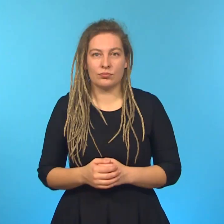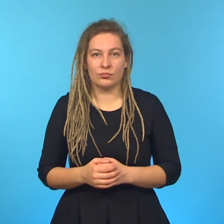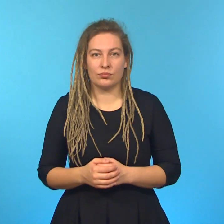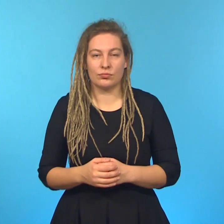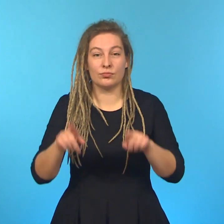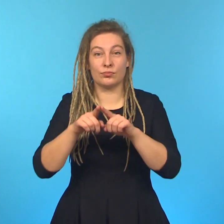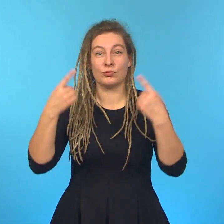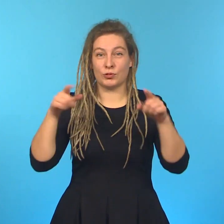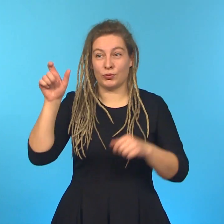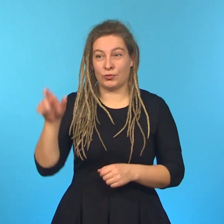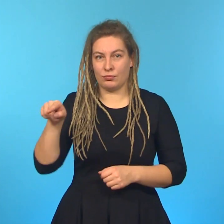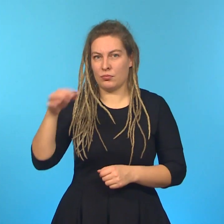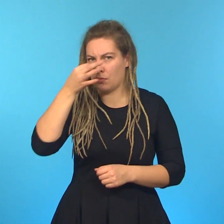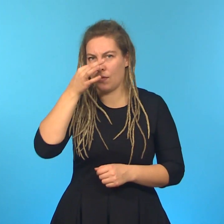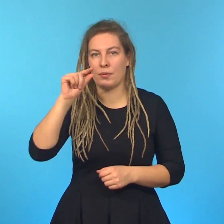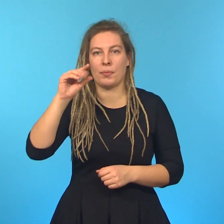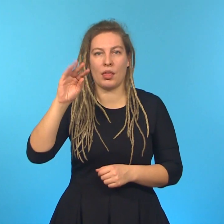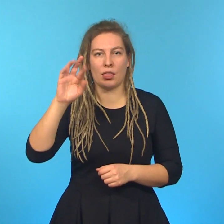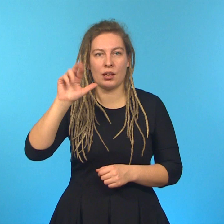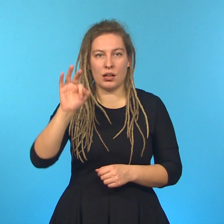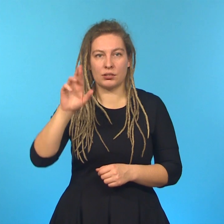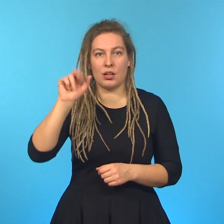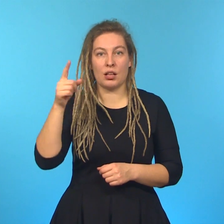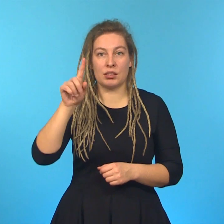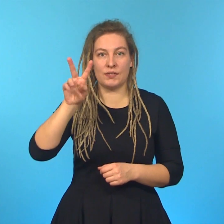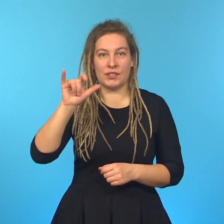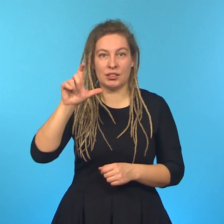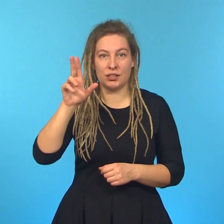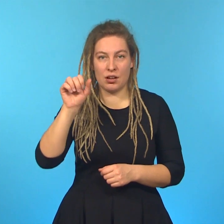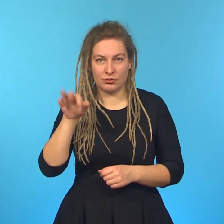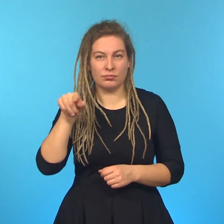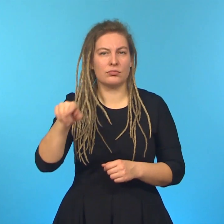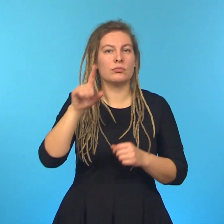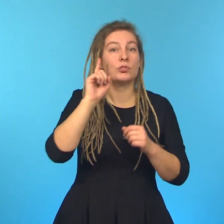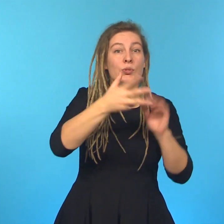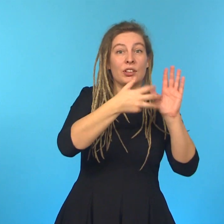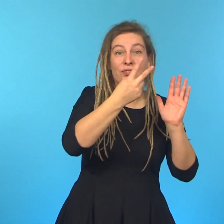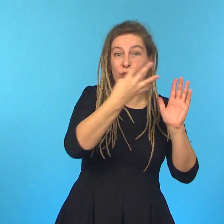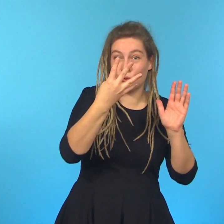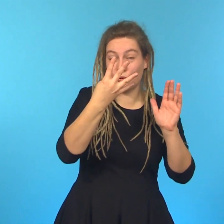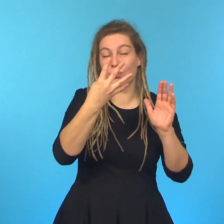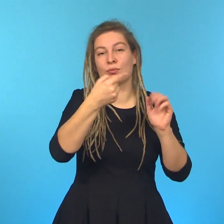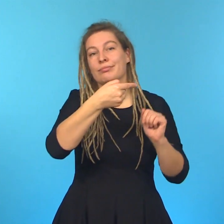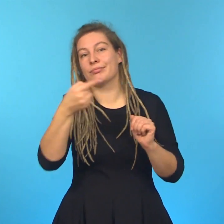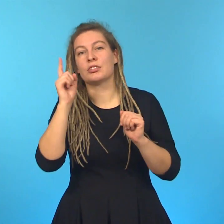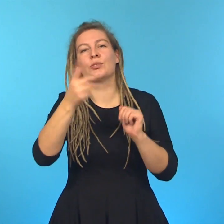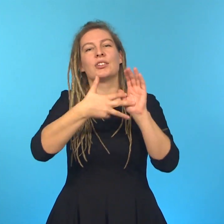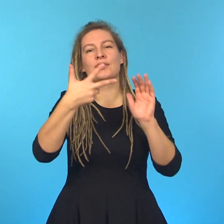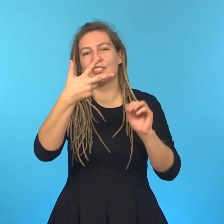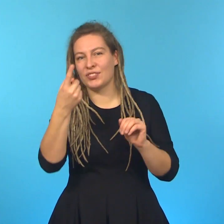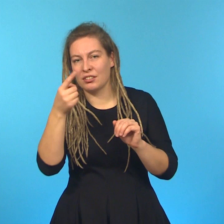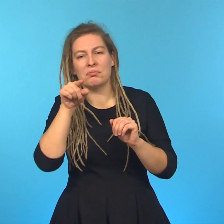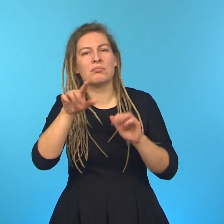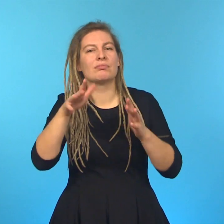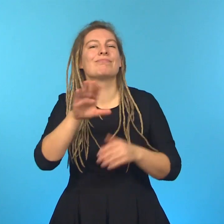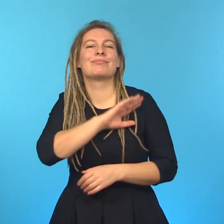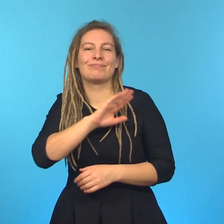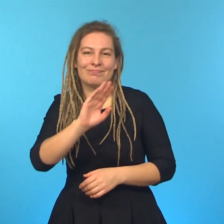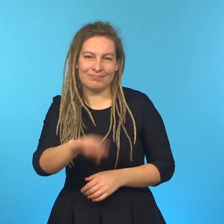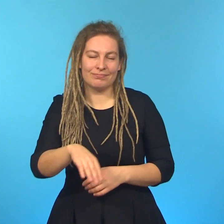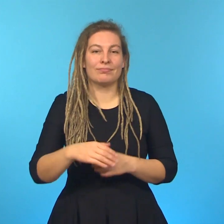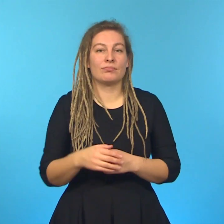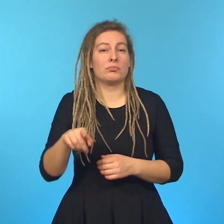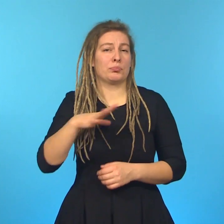Atskirai minėtinas ir profesorius Petras Radzvickas, nuo 1924 m. iki pat savo mirties 1931-aisiais